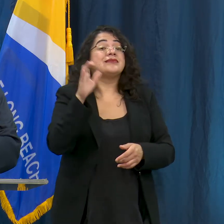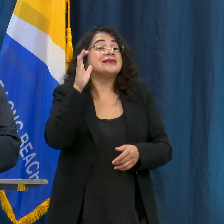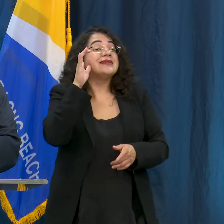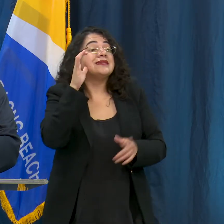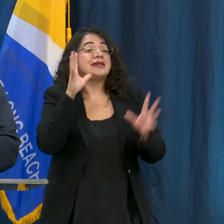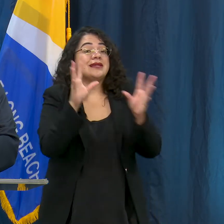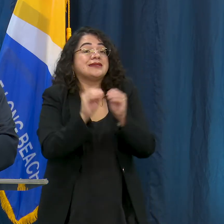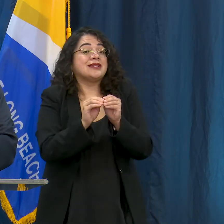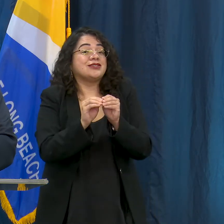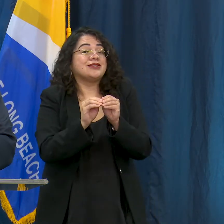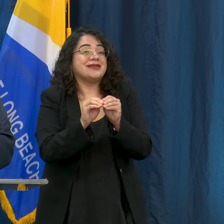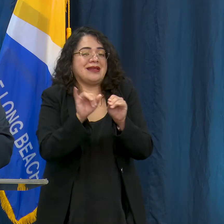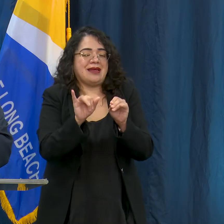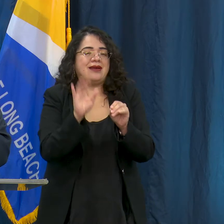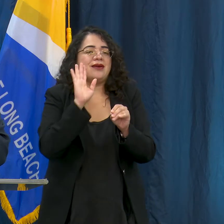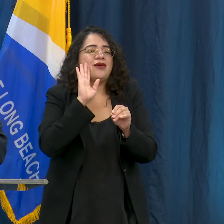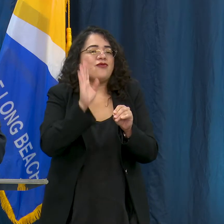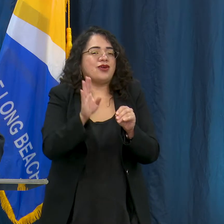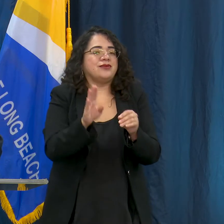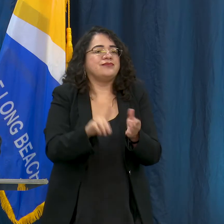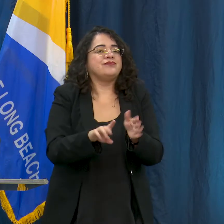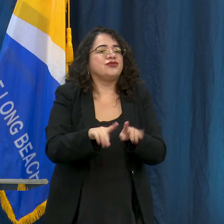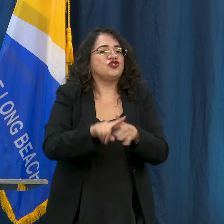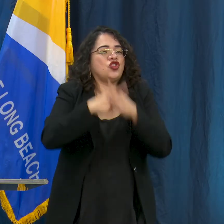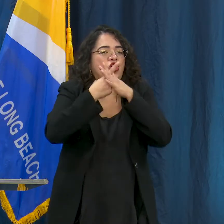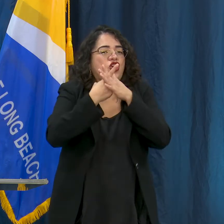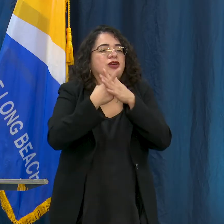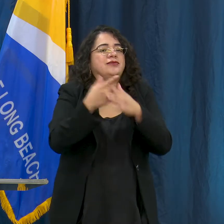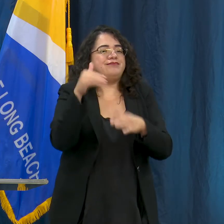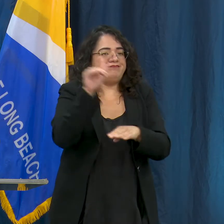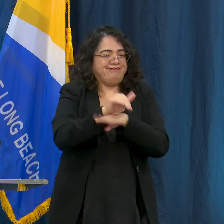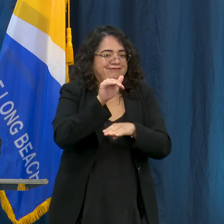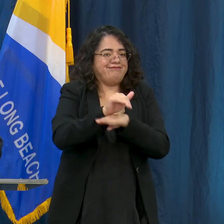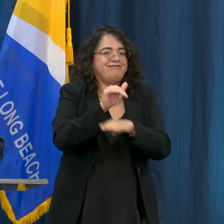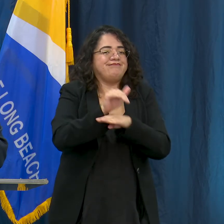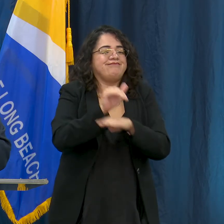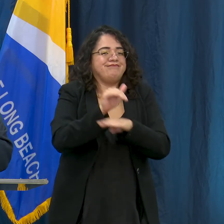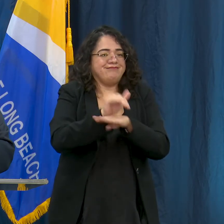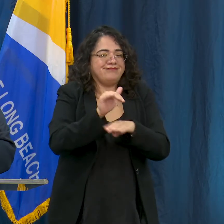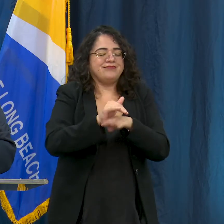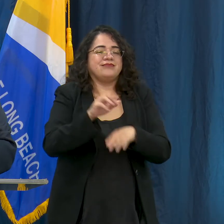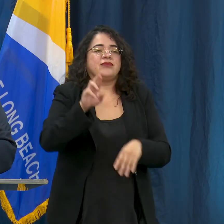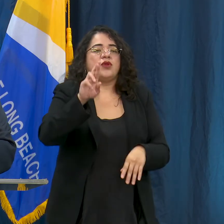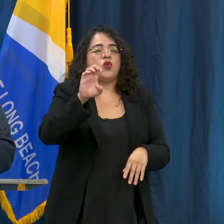lunes queremos mencionar que esta noche este organism o la primera de muchas a